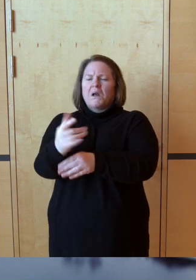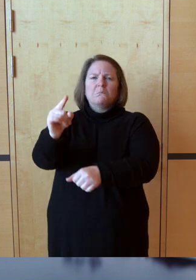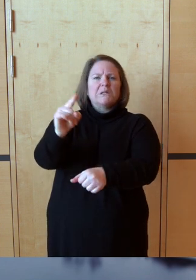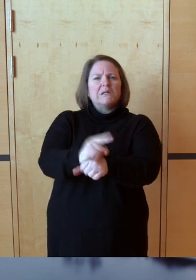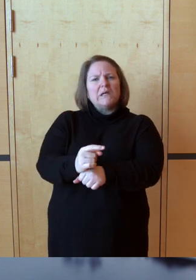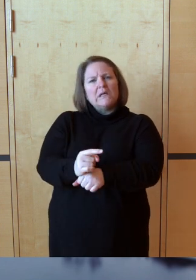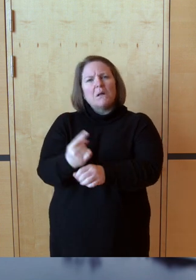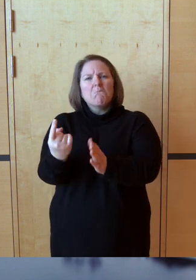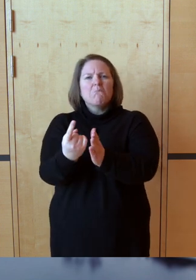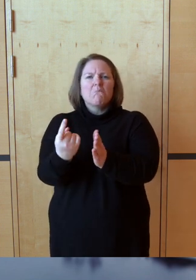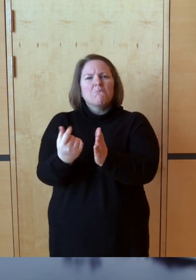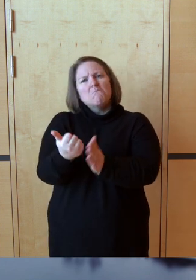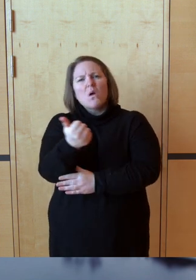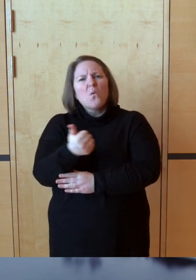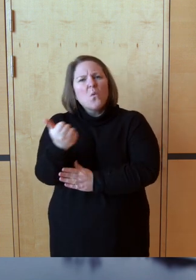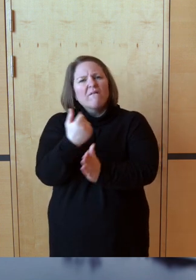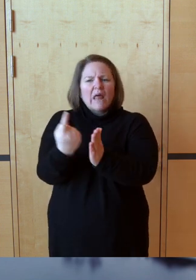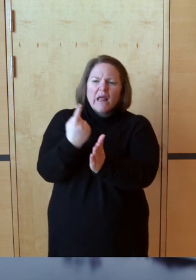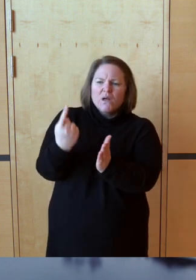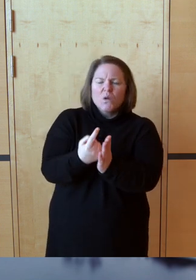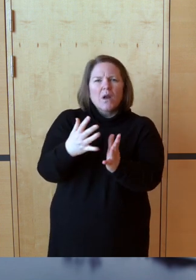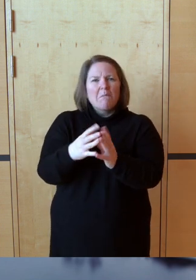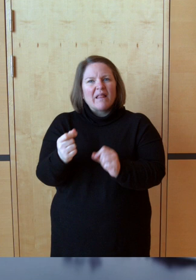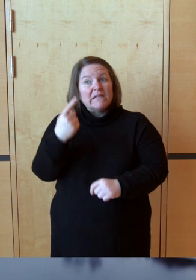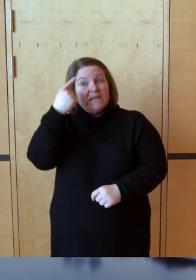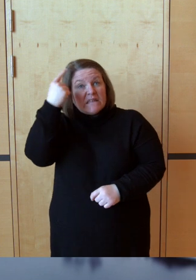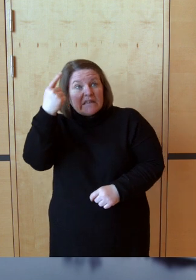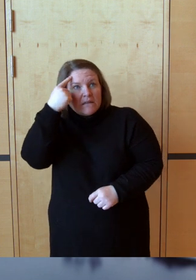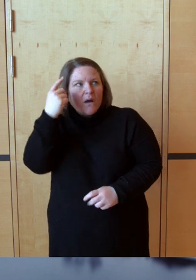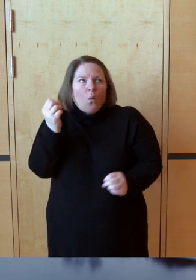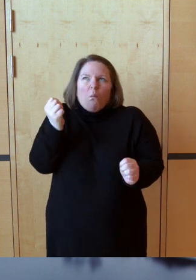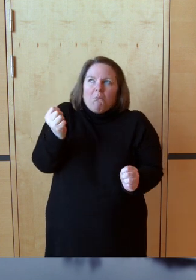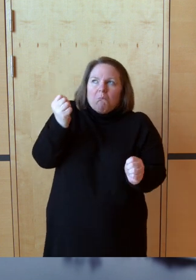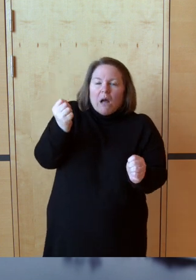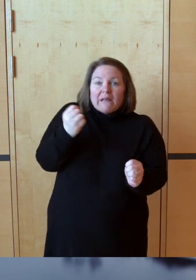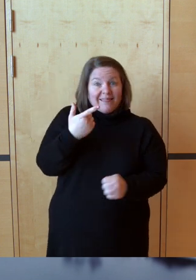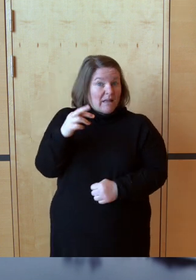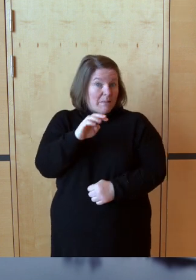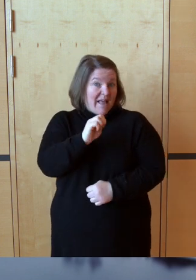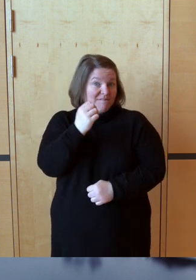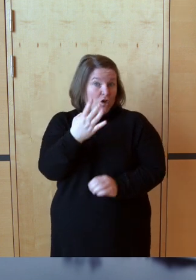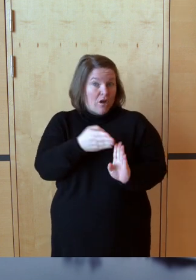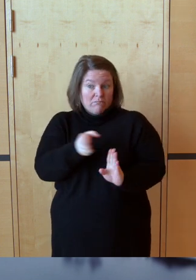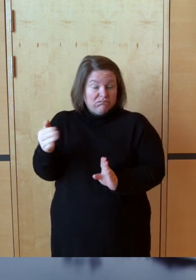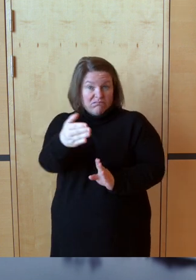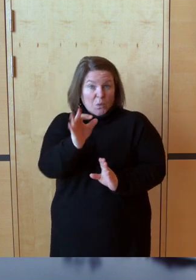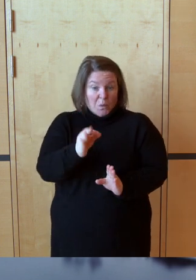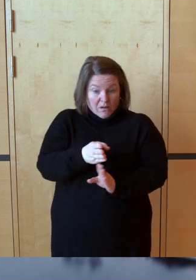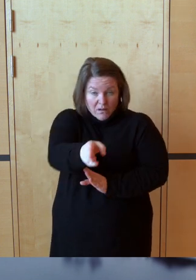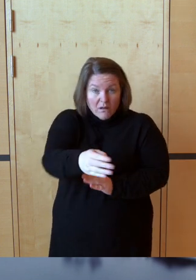Det där lite gissningar chansningar och förhoppningar och pratar de är fyra till exempel och hur Framtiden ska se ut där